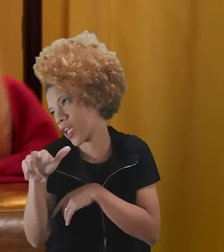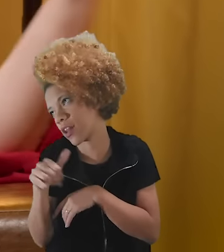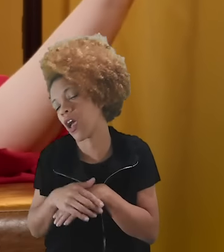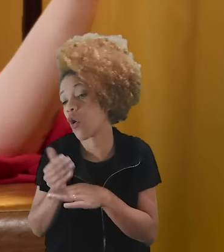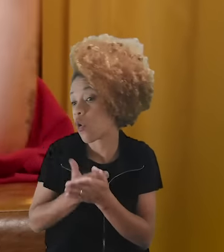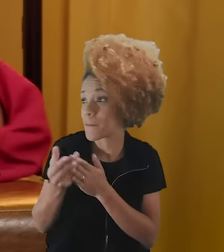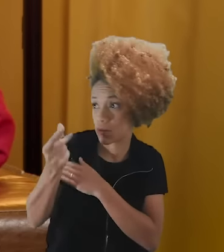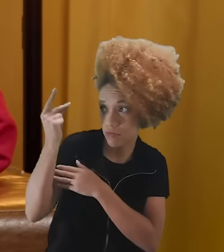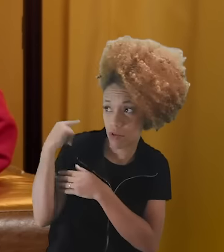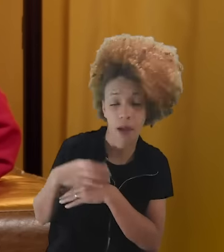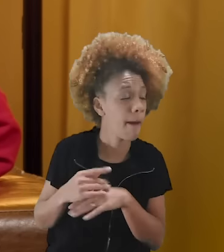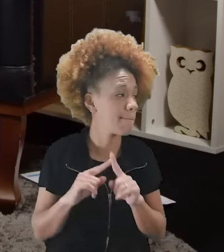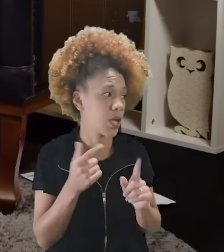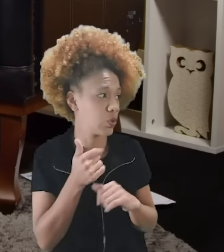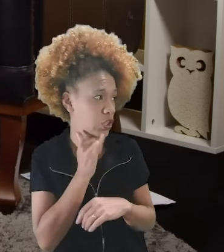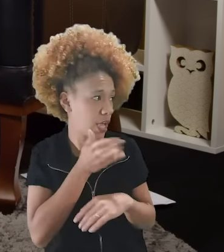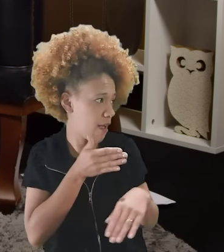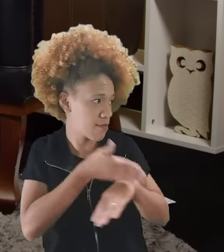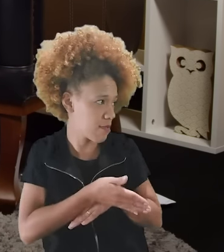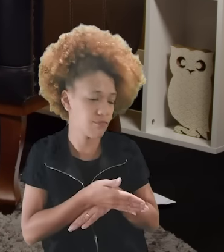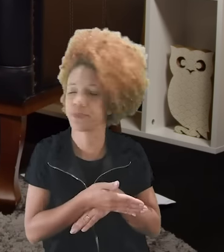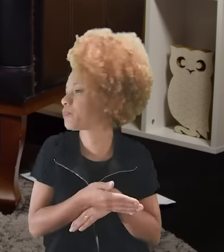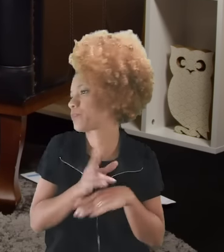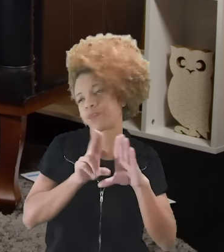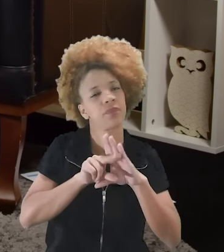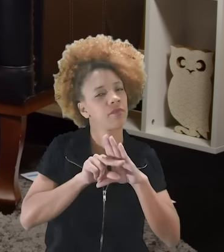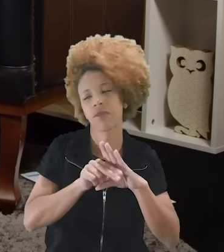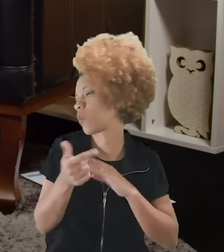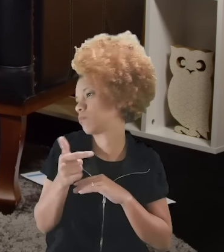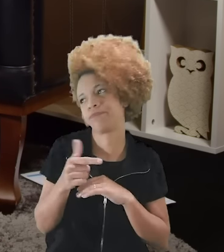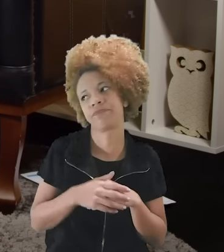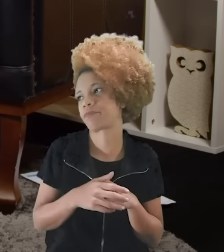bastante tempo sim mas você não tinha ela não tá ela não tá no mainstream Isso quer dizer entendi